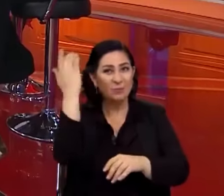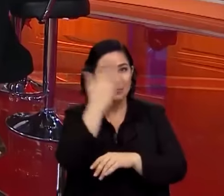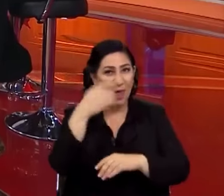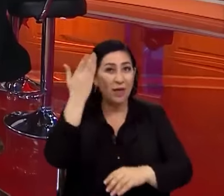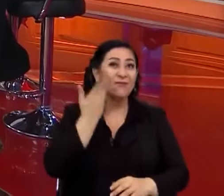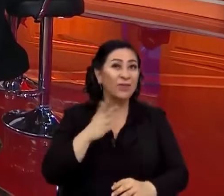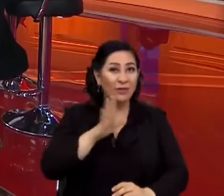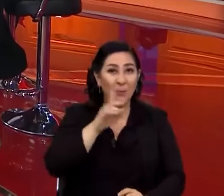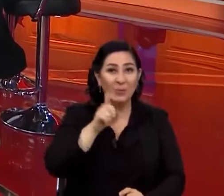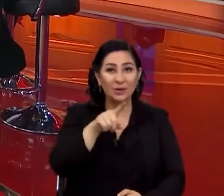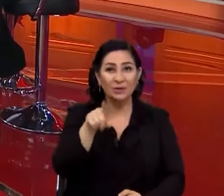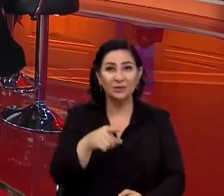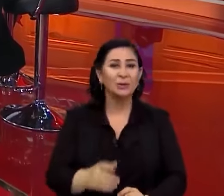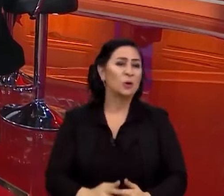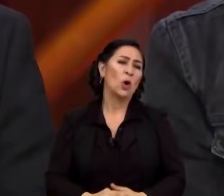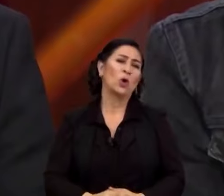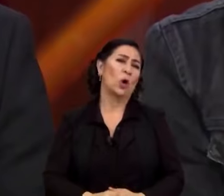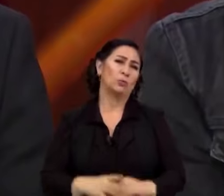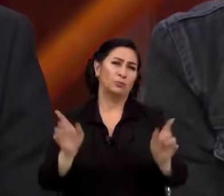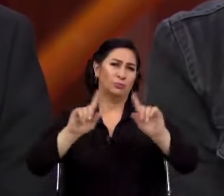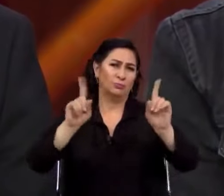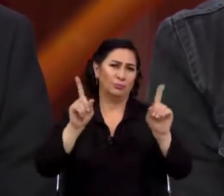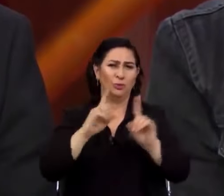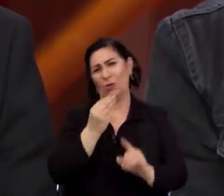yoktur herhalde Herhalde yoktur [Kahkaha]